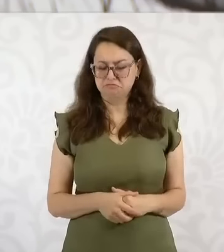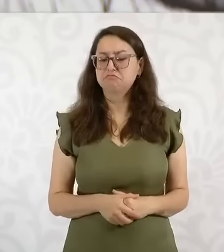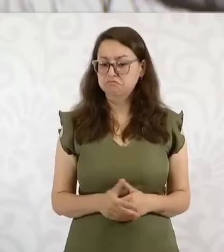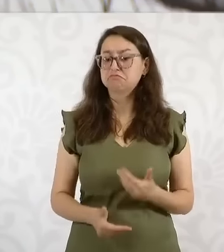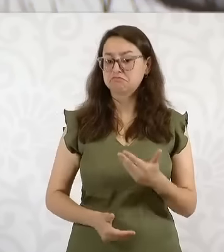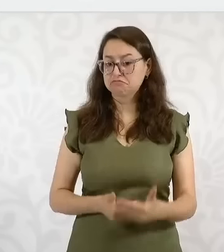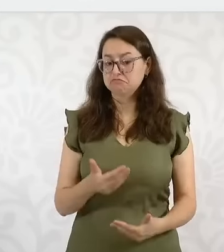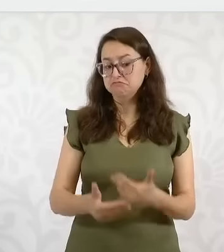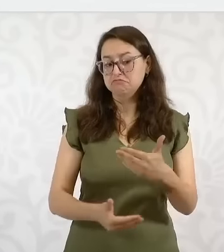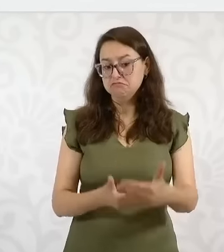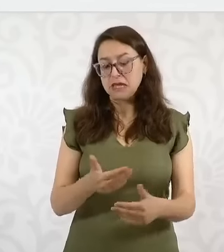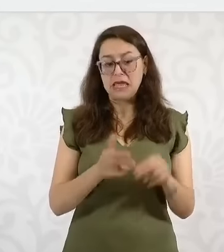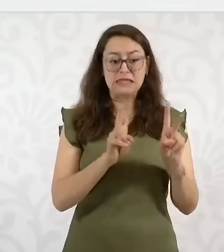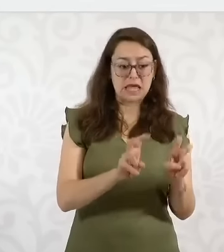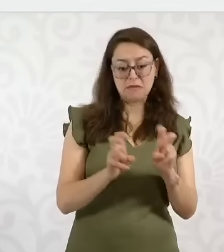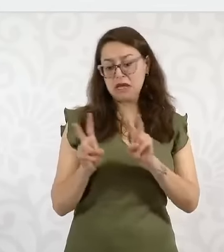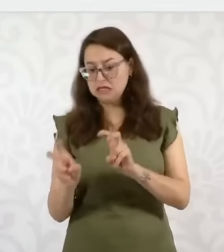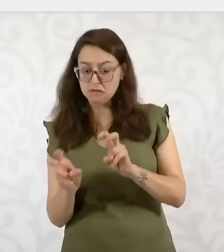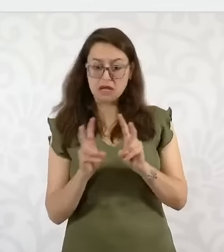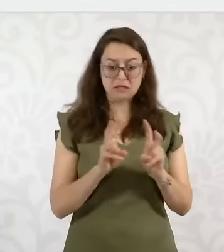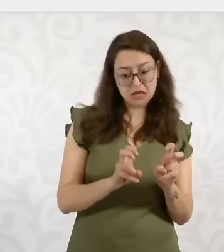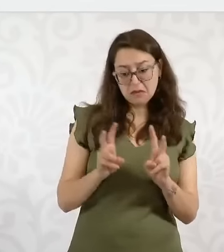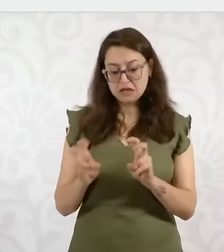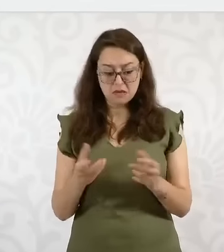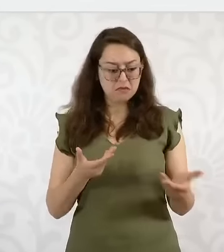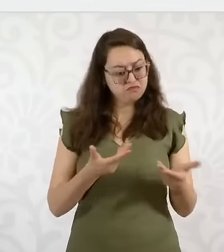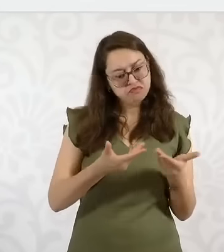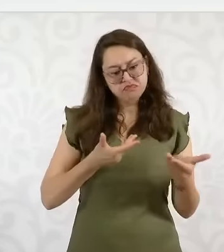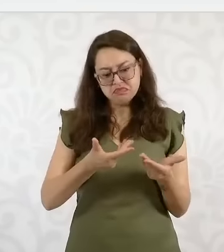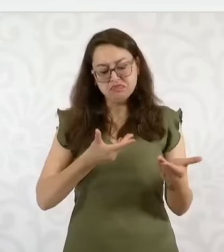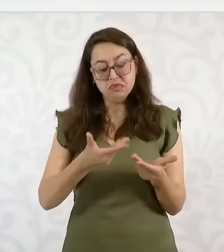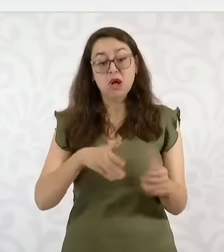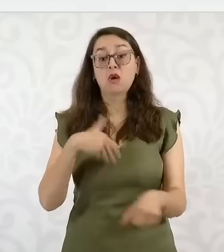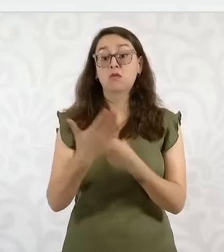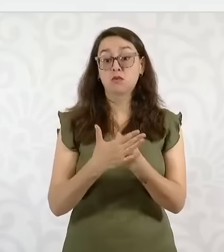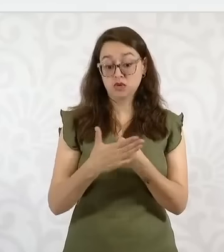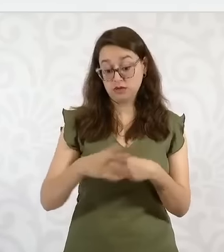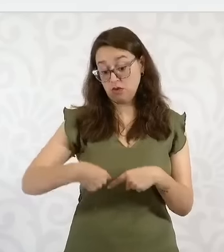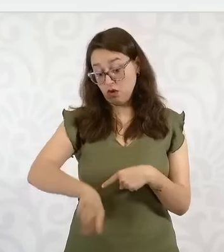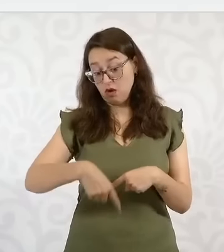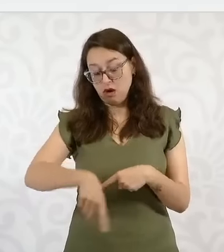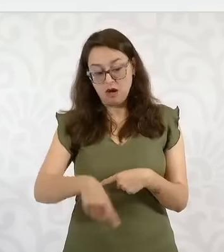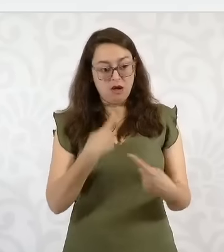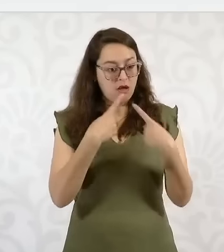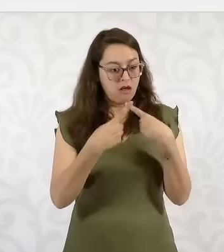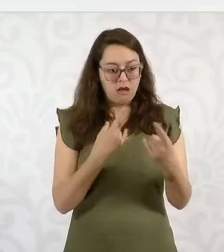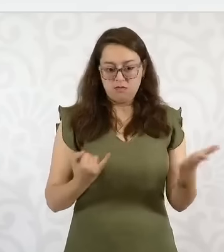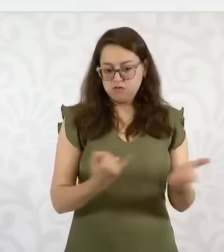varios temas y esperamos que estas conversaciones de julio sean eh definitivas en ciertos temas,